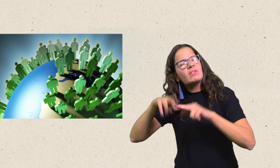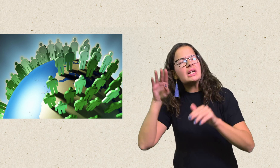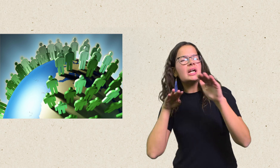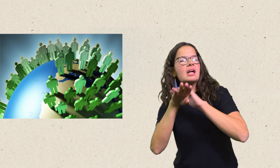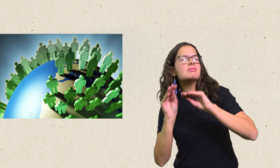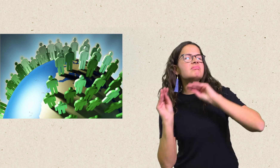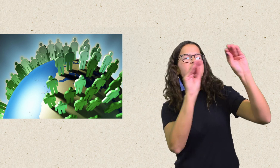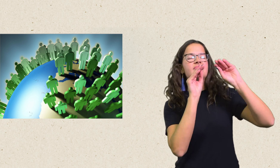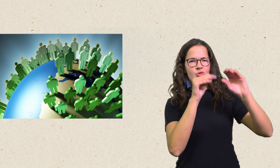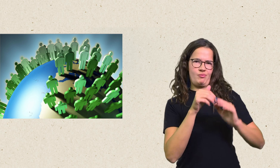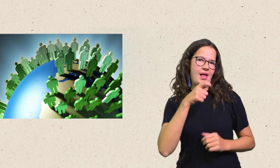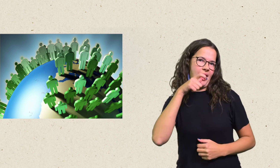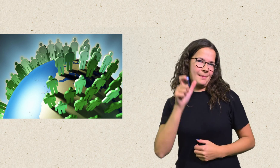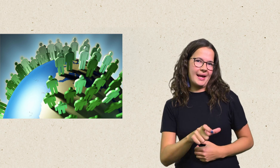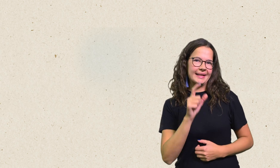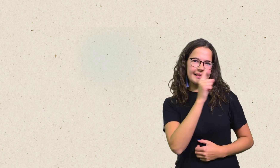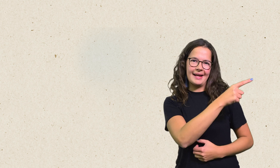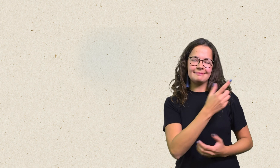Nejvíc jich pobývá v Americe.